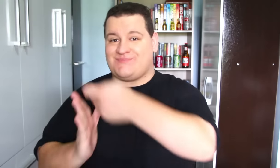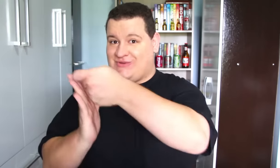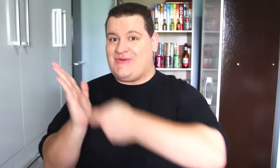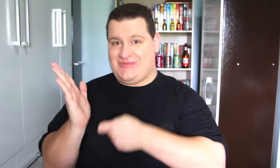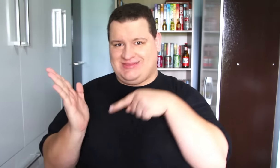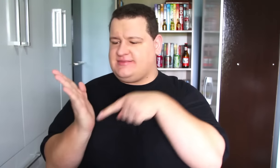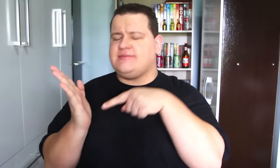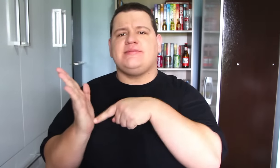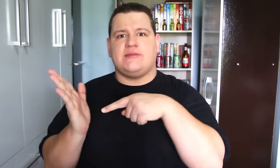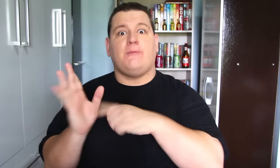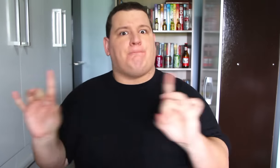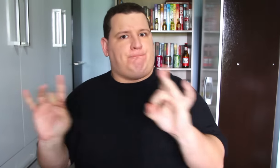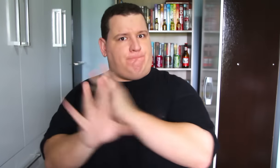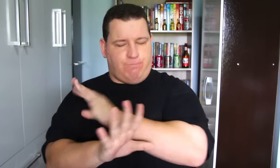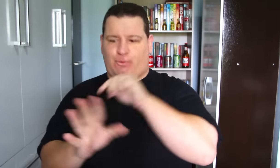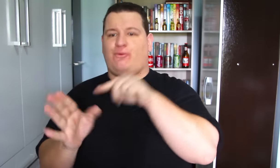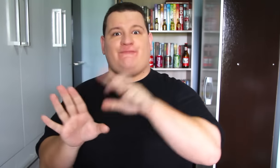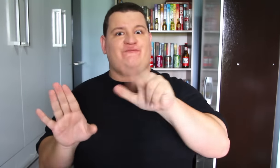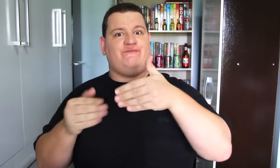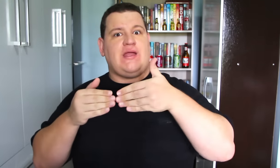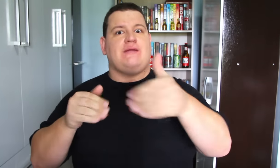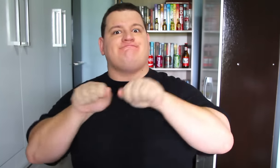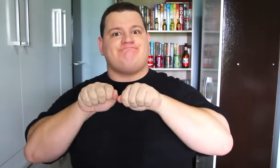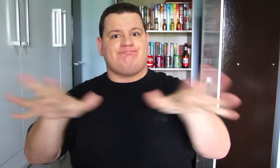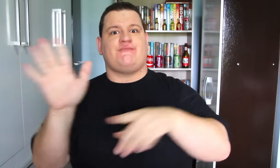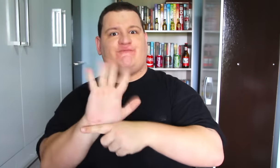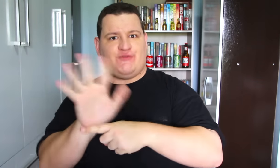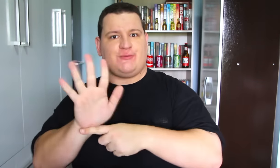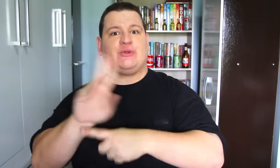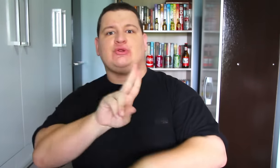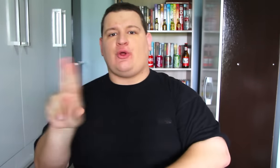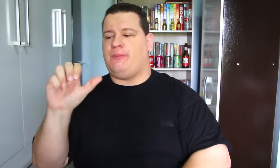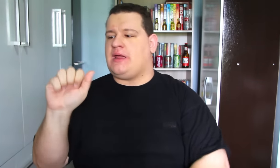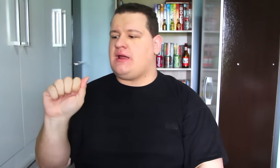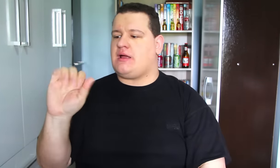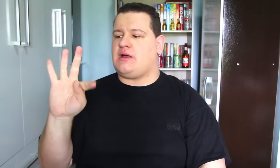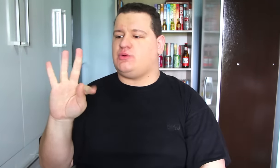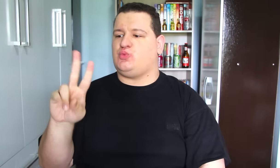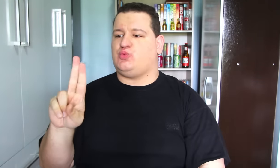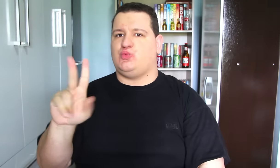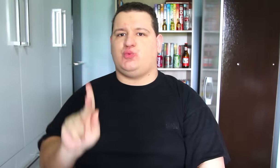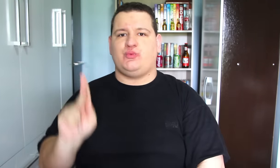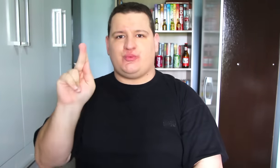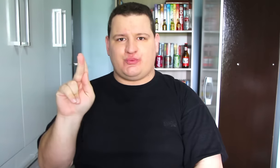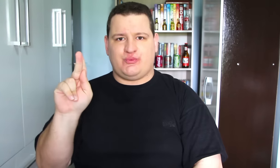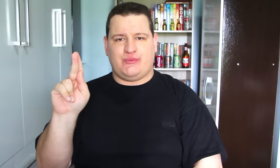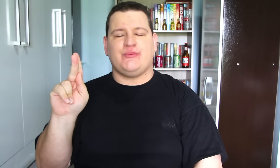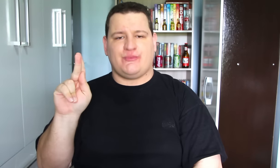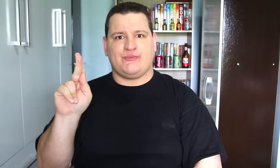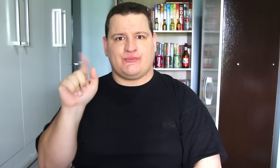O roteiro pronto irá virar o filme em breve, se chama "Atuk".